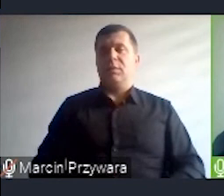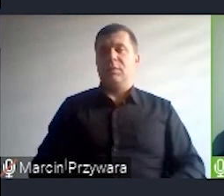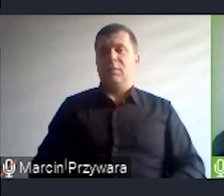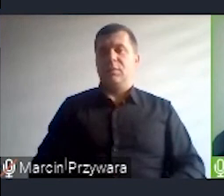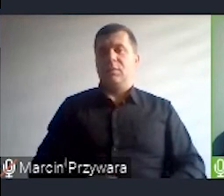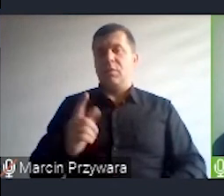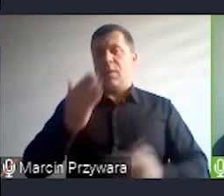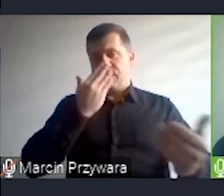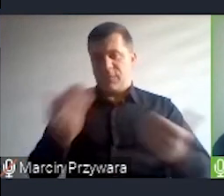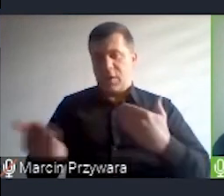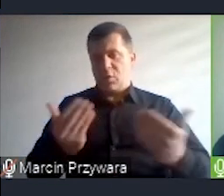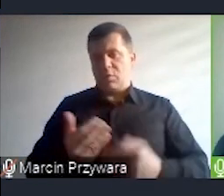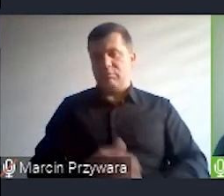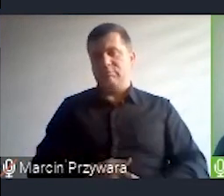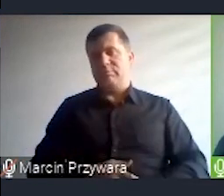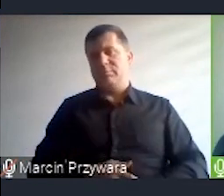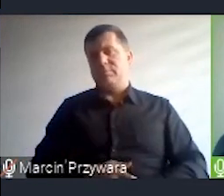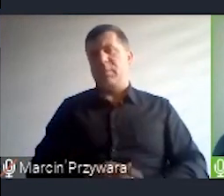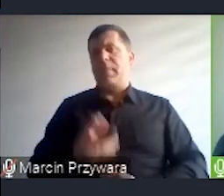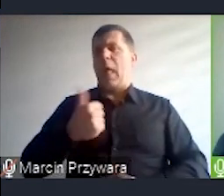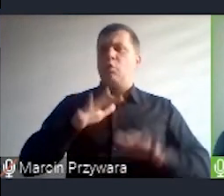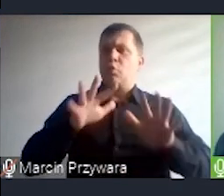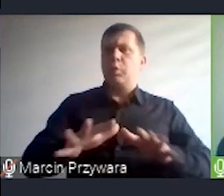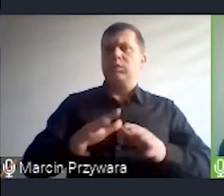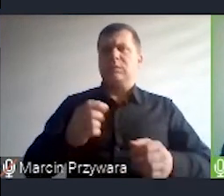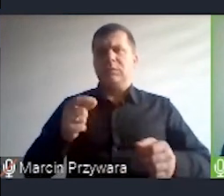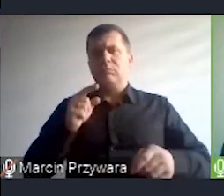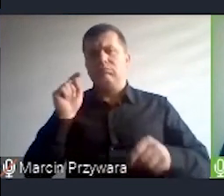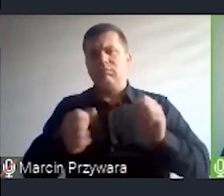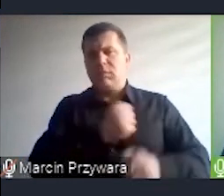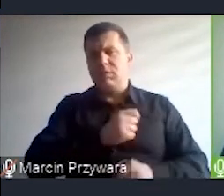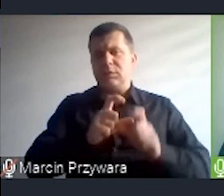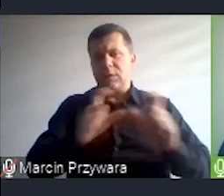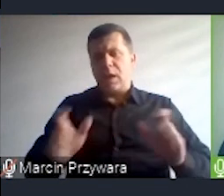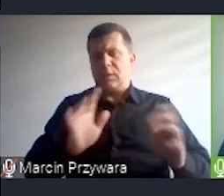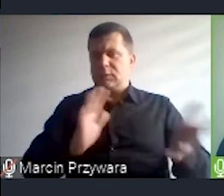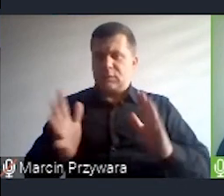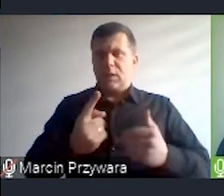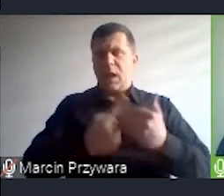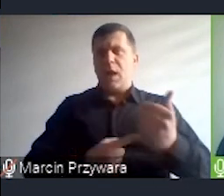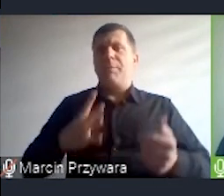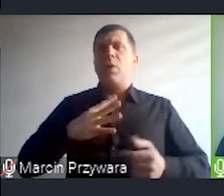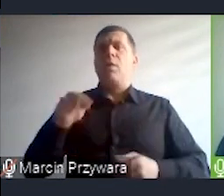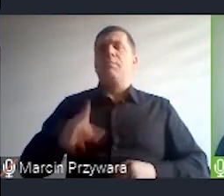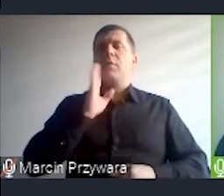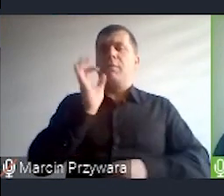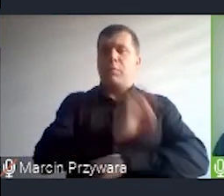To wygląda , może nie w takiej intensywności, może w nie w takim czasie, może nie w takiej ilości w jakiej były świadczone w projekcie,